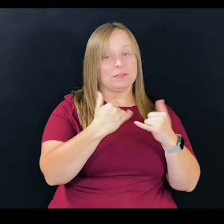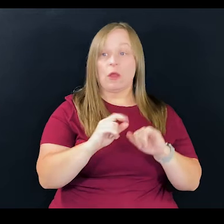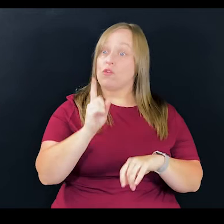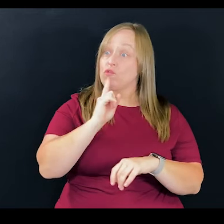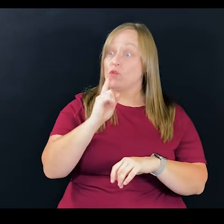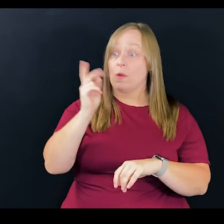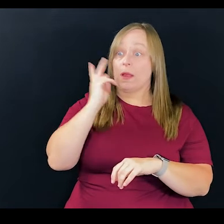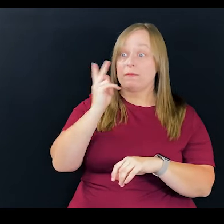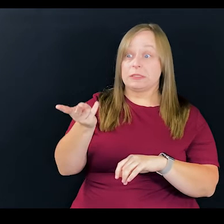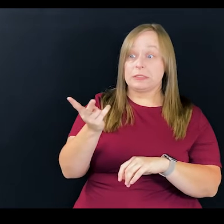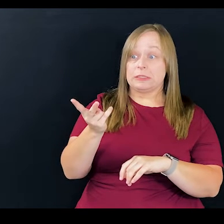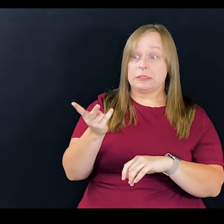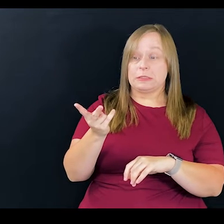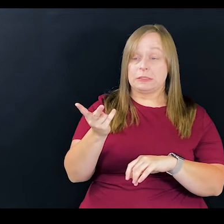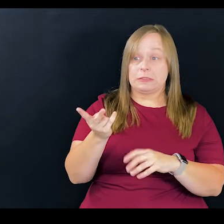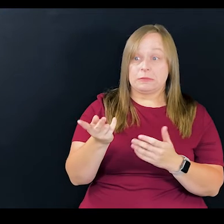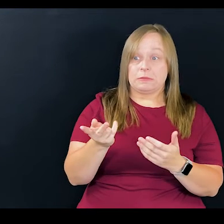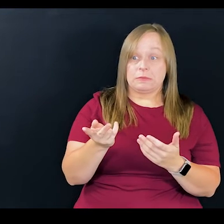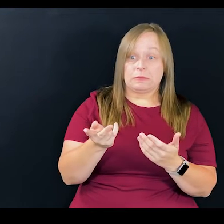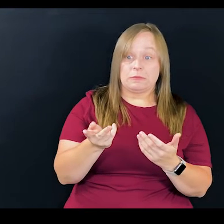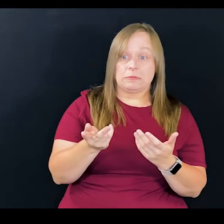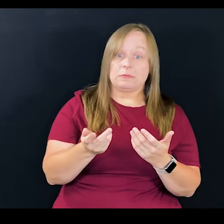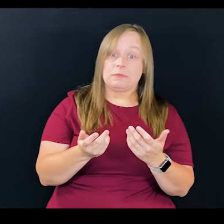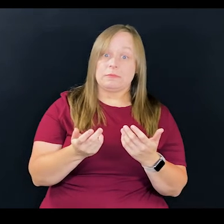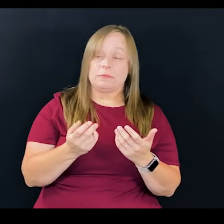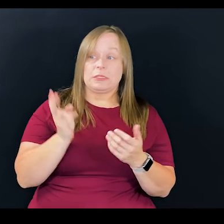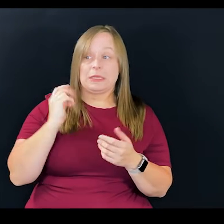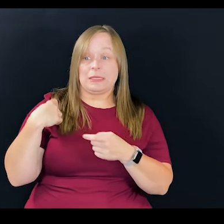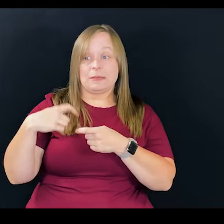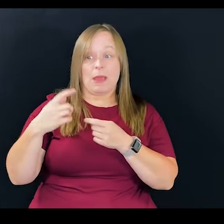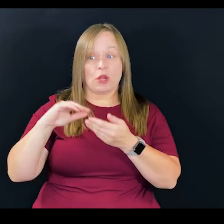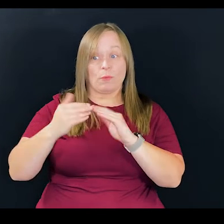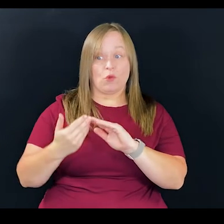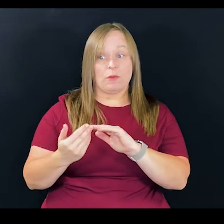Es cierto. También lo he visto porque soy parte de la comunidad hispana también.